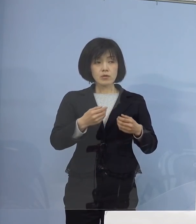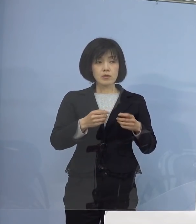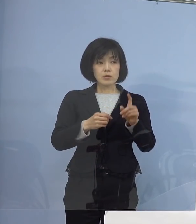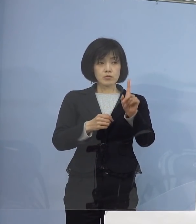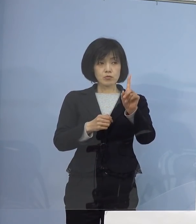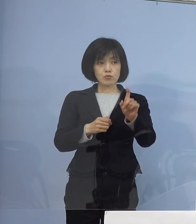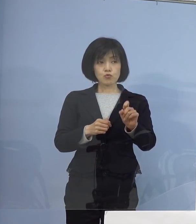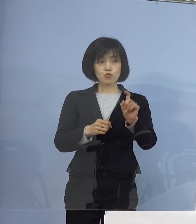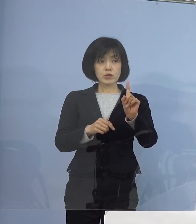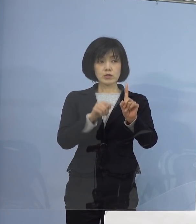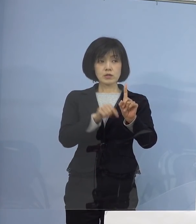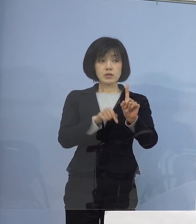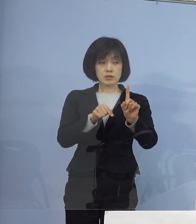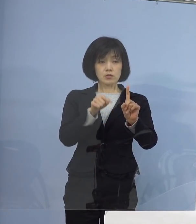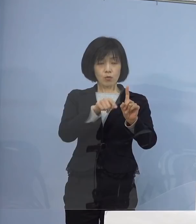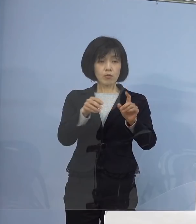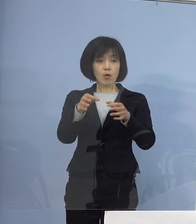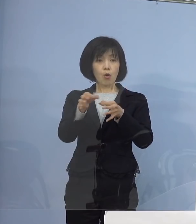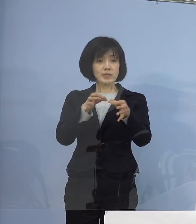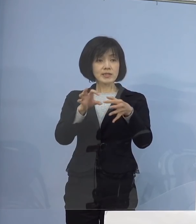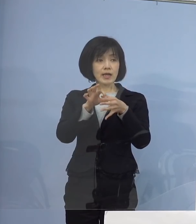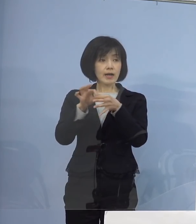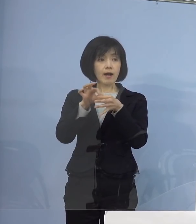このお店関係、飲食店関係で11人